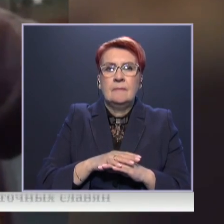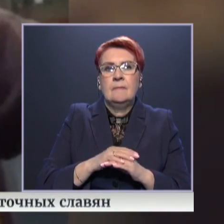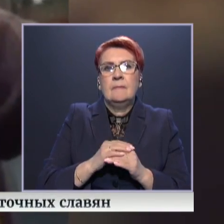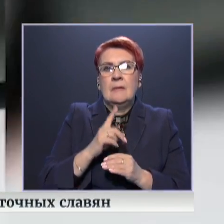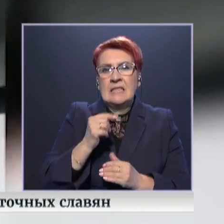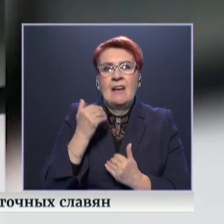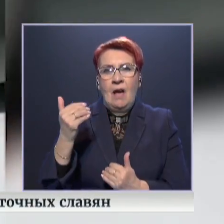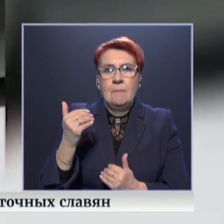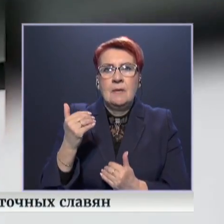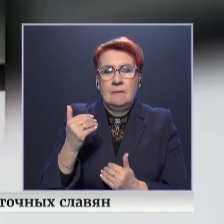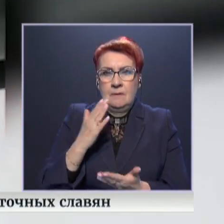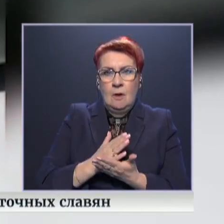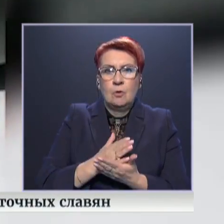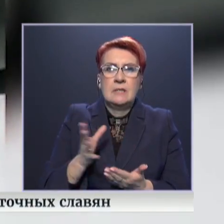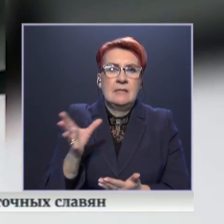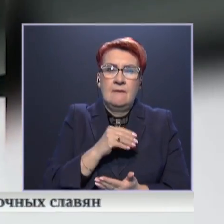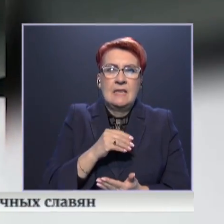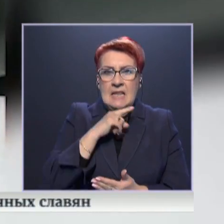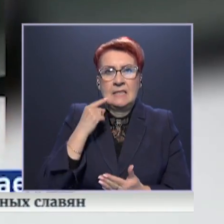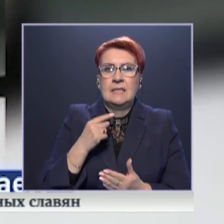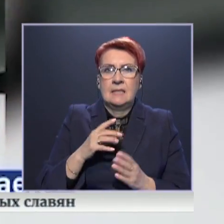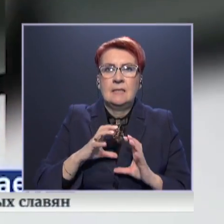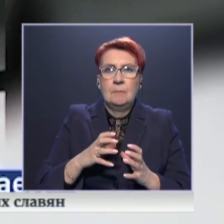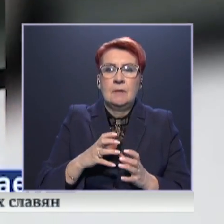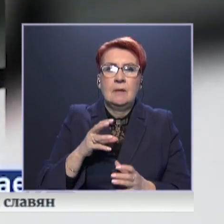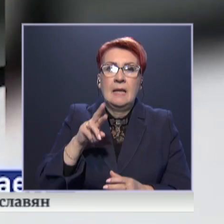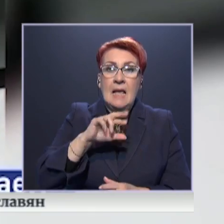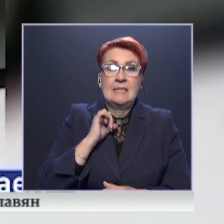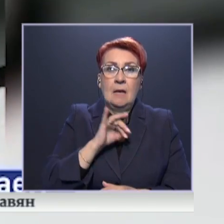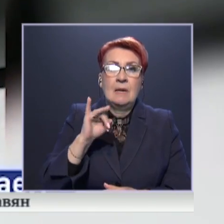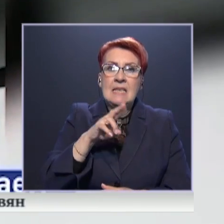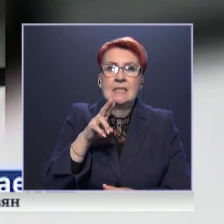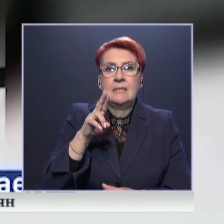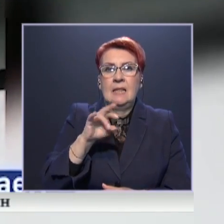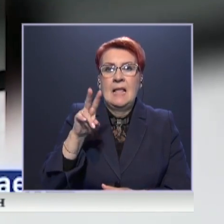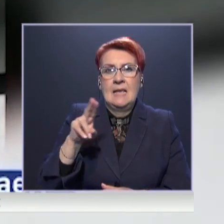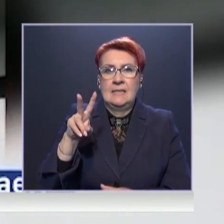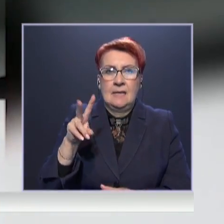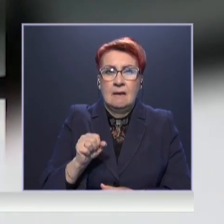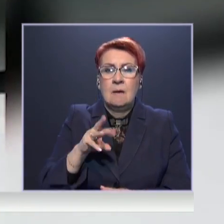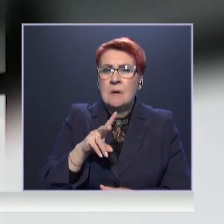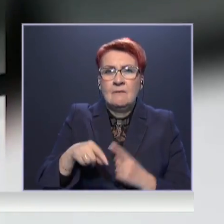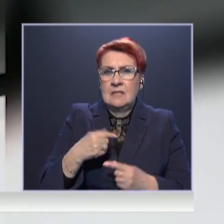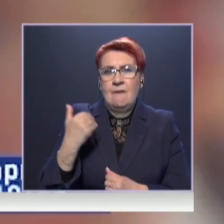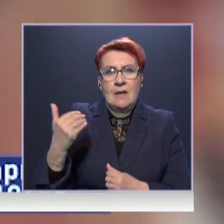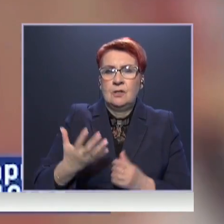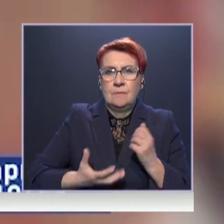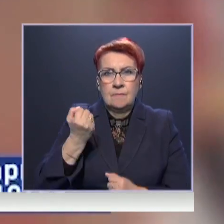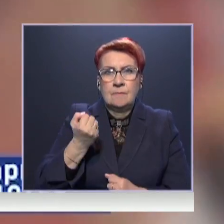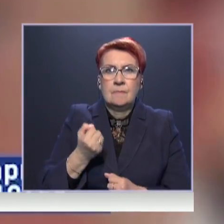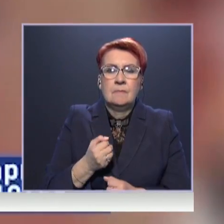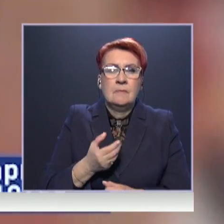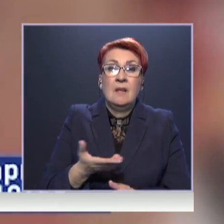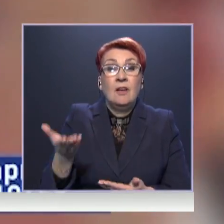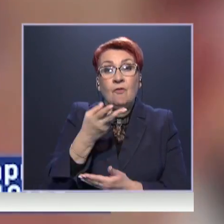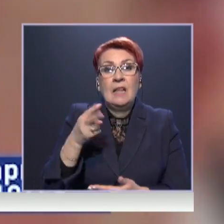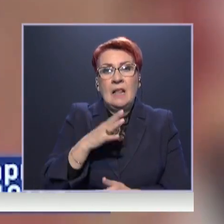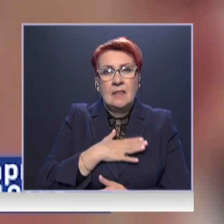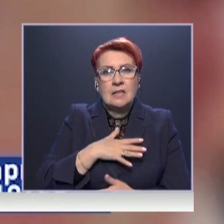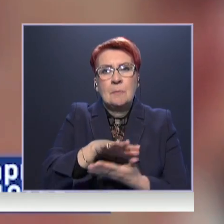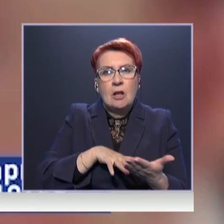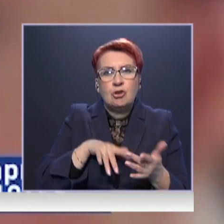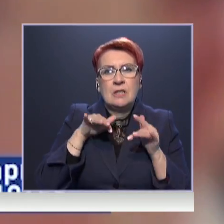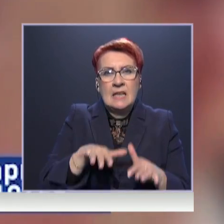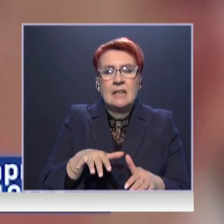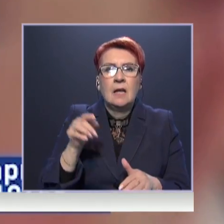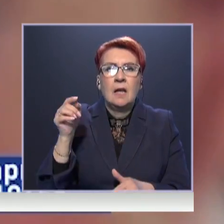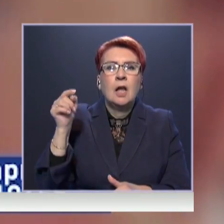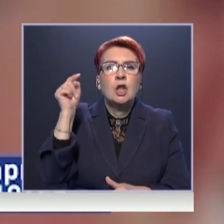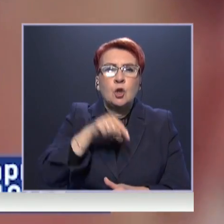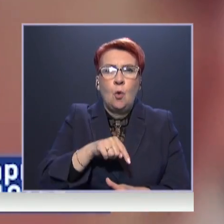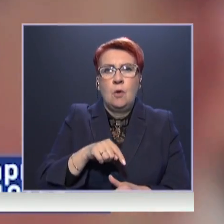поэтому мы вас как бы всегда поддерживались